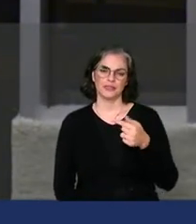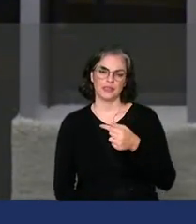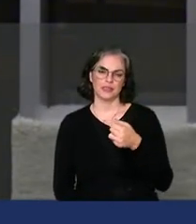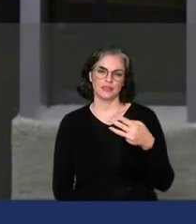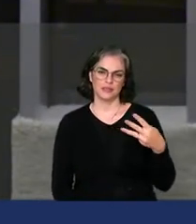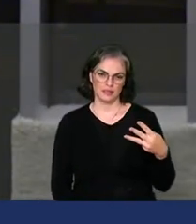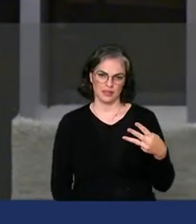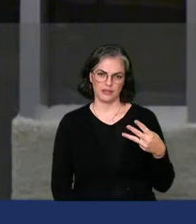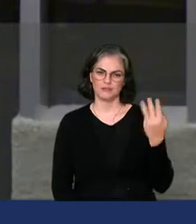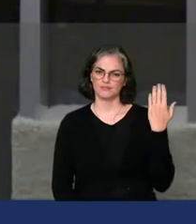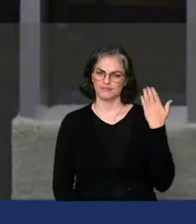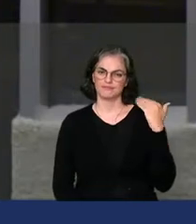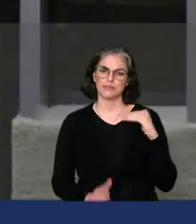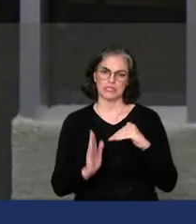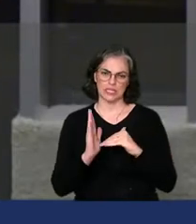VOTANDO UMA LEI LEI, O PLP 73, ORIUNDO DO SENADO FEDERAL,